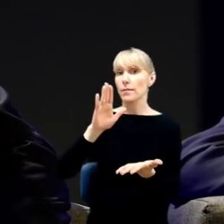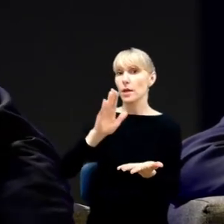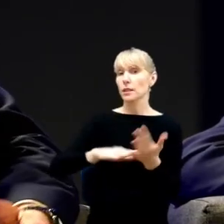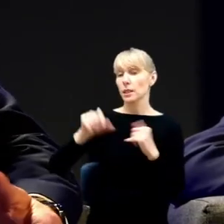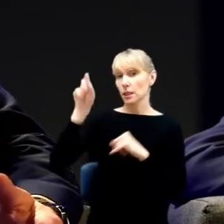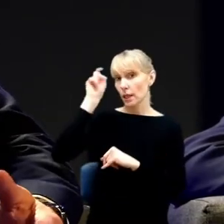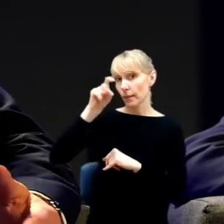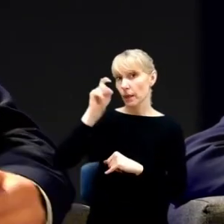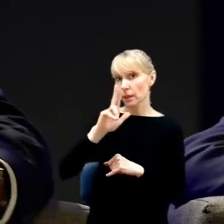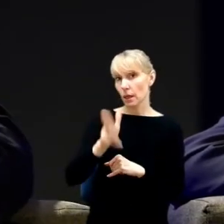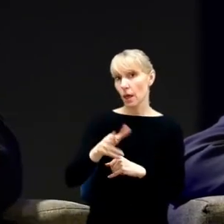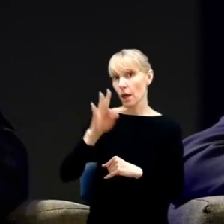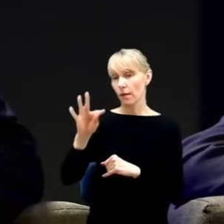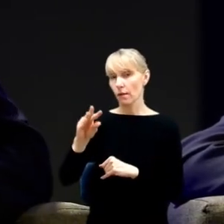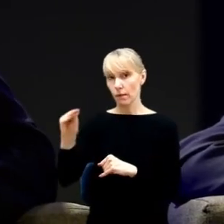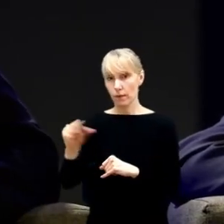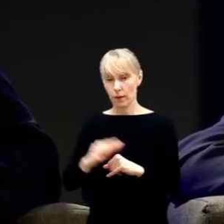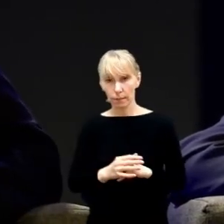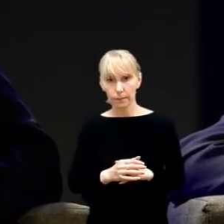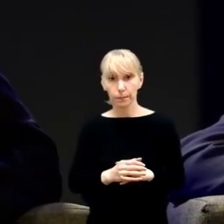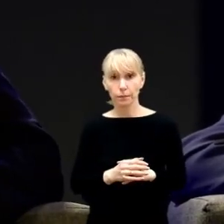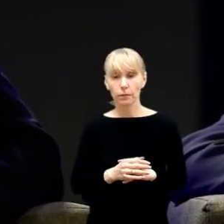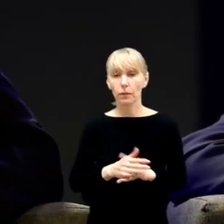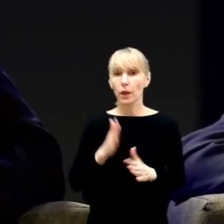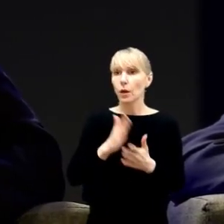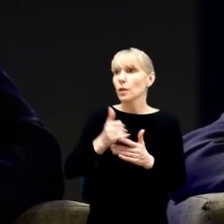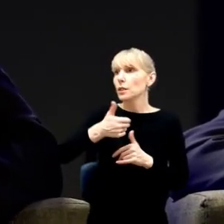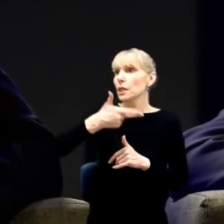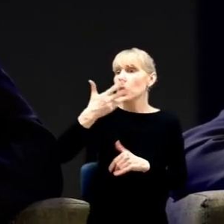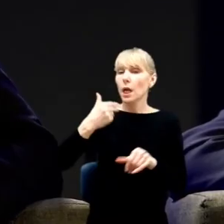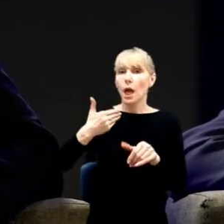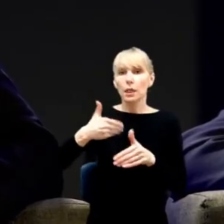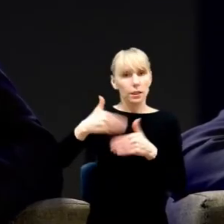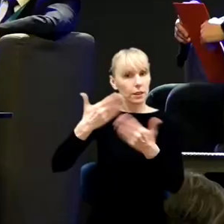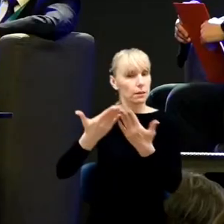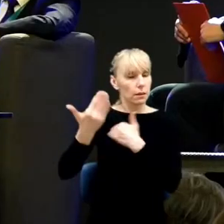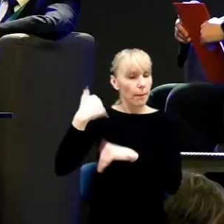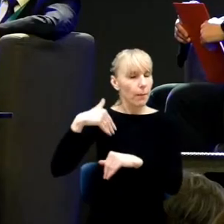Kilka dni temu byłem na inwestycji w Stargardzie.